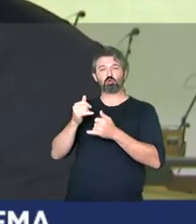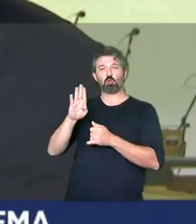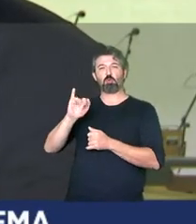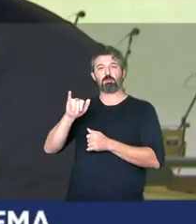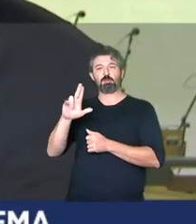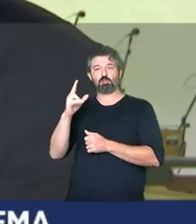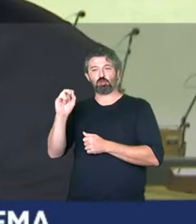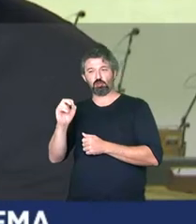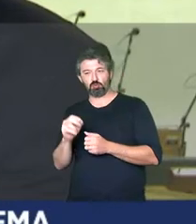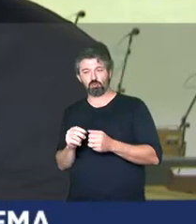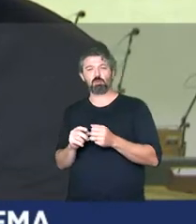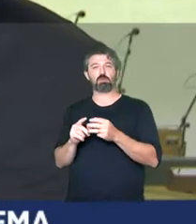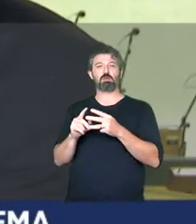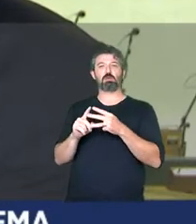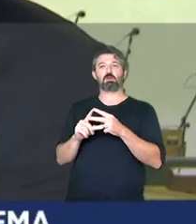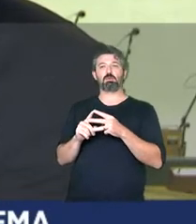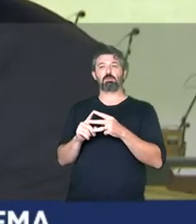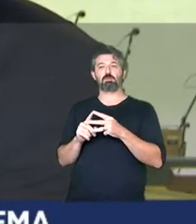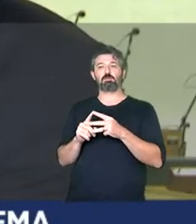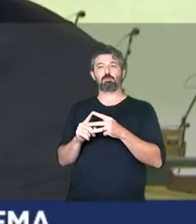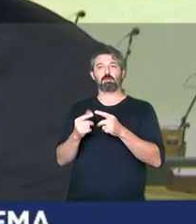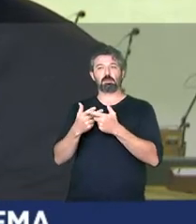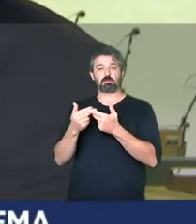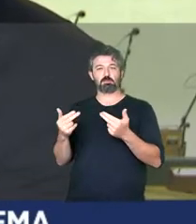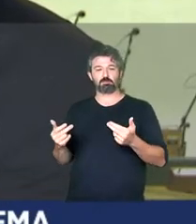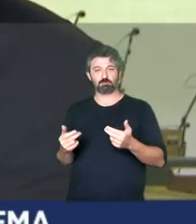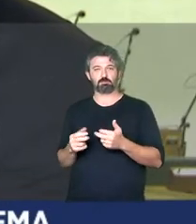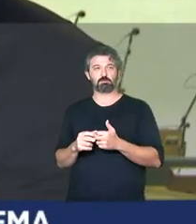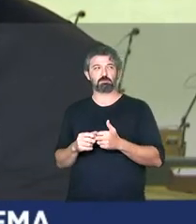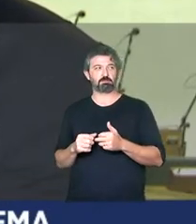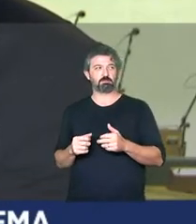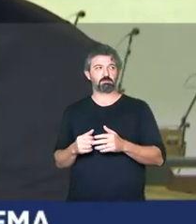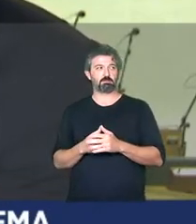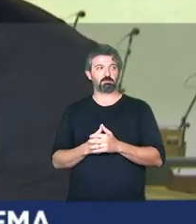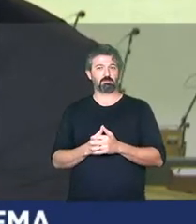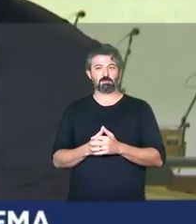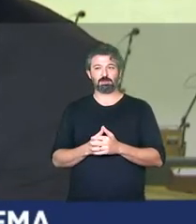COMO CASSINOS, BINGOS, JOGO DO BICHO E JOGOS ON-LINE, MEDIANTE LICENÇA EM CARÁTER PERMANENTE OU POR PRAZO